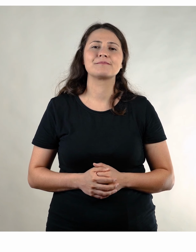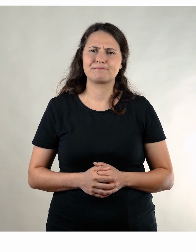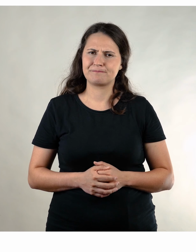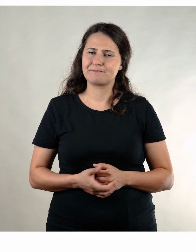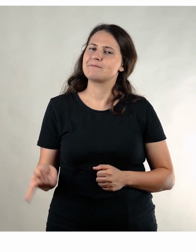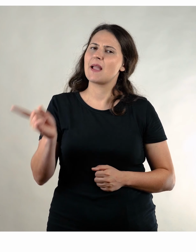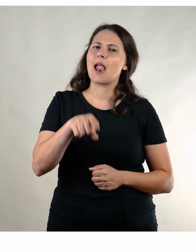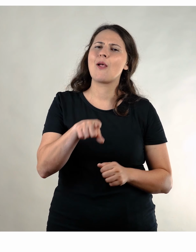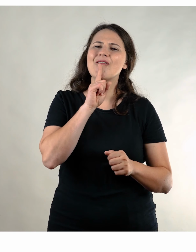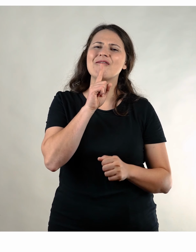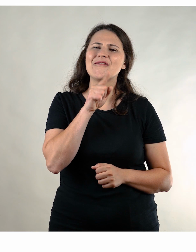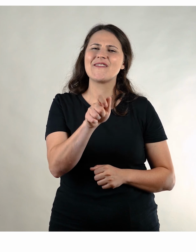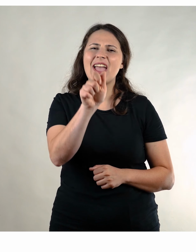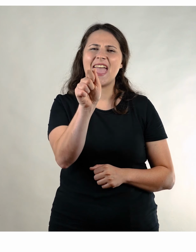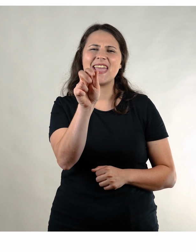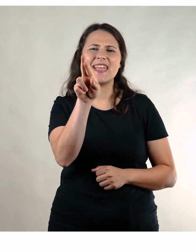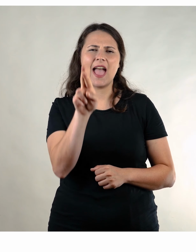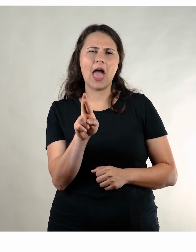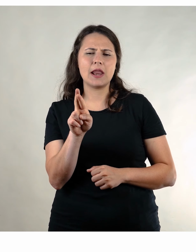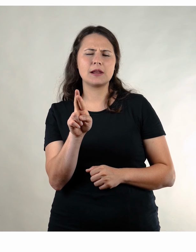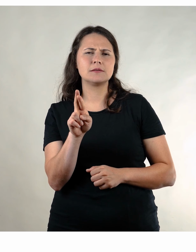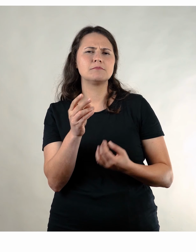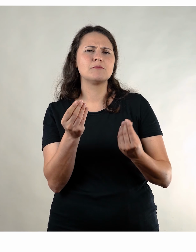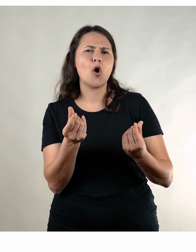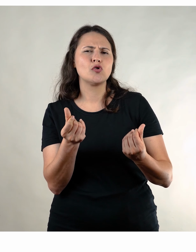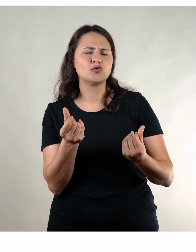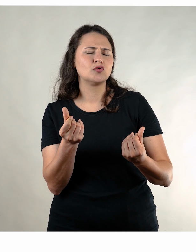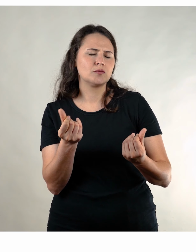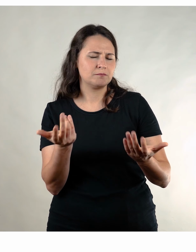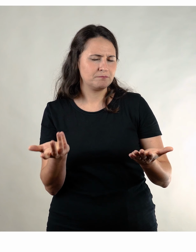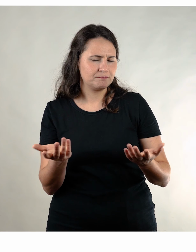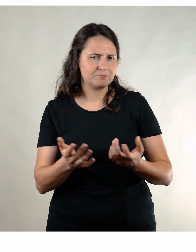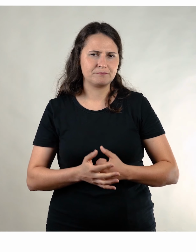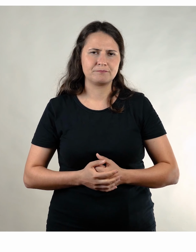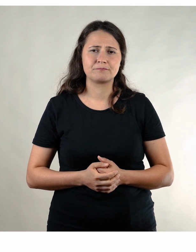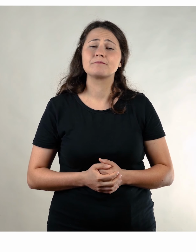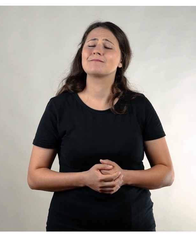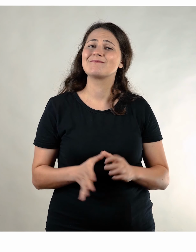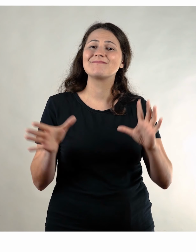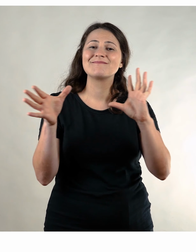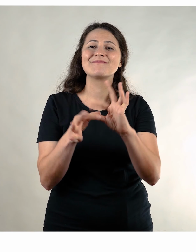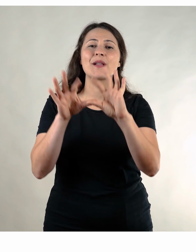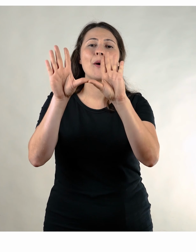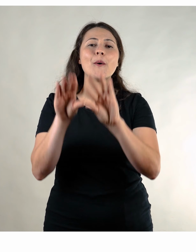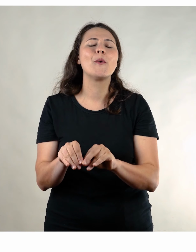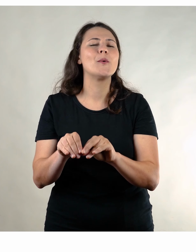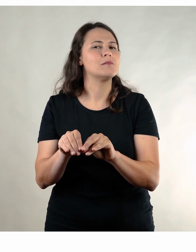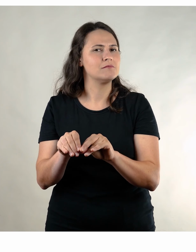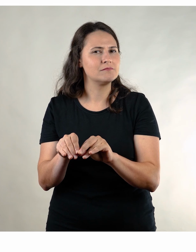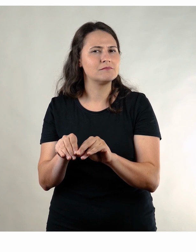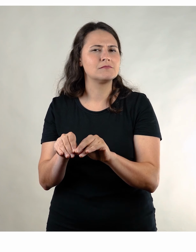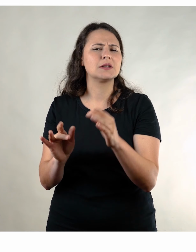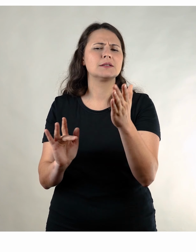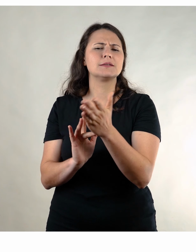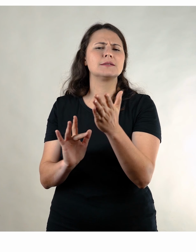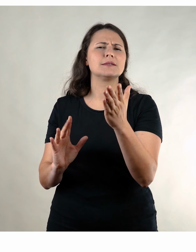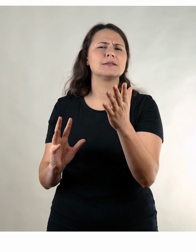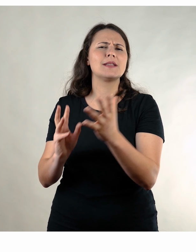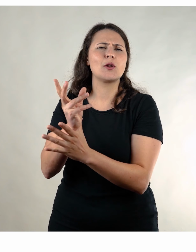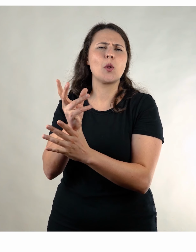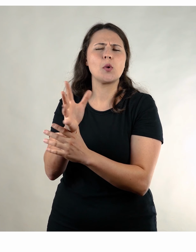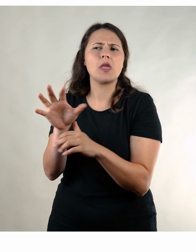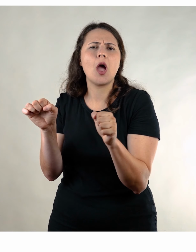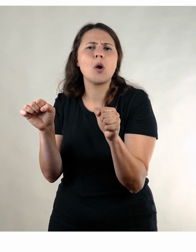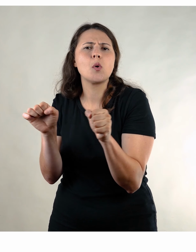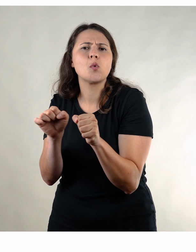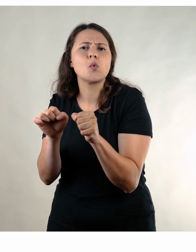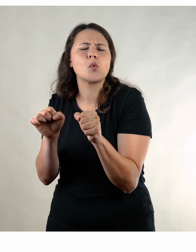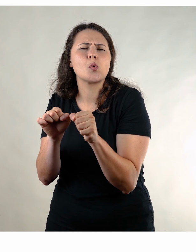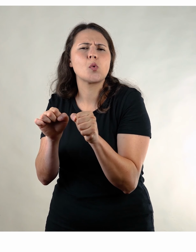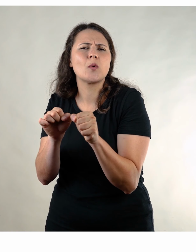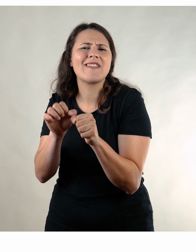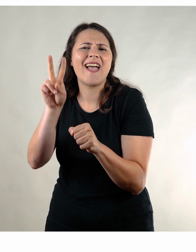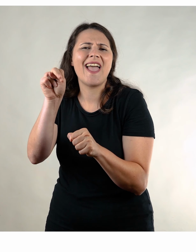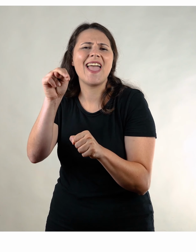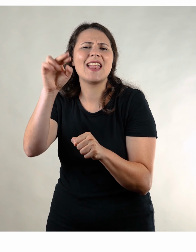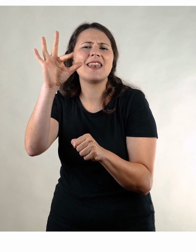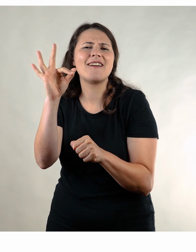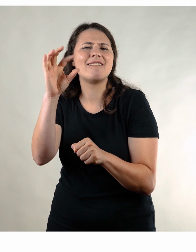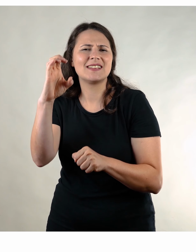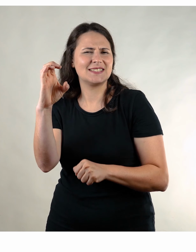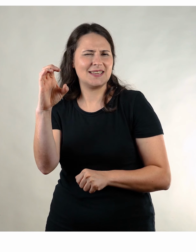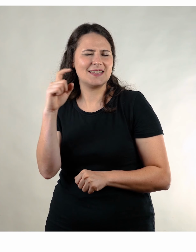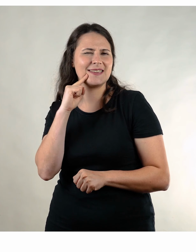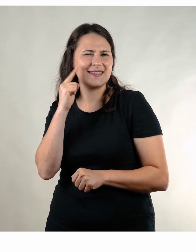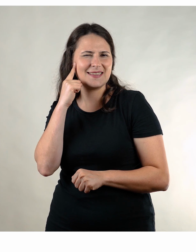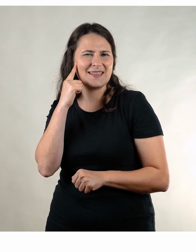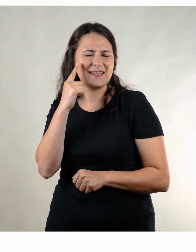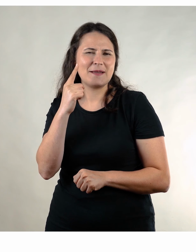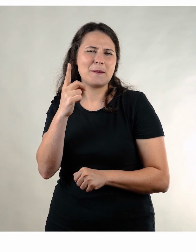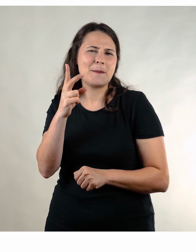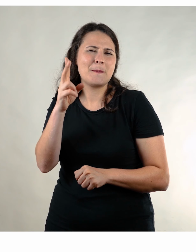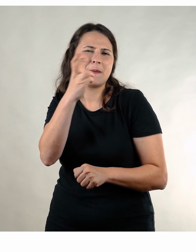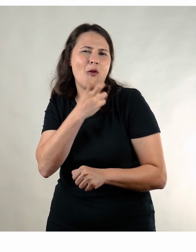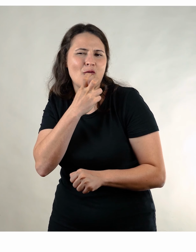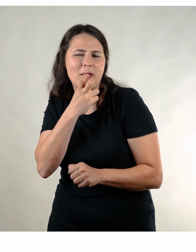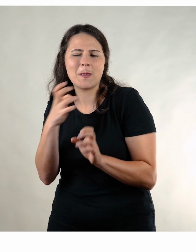Μια άλλη χρήση της επαυξημένης πραγματικότητας σχετίζεται με την τεχνολογία μετάδοσης πληροφοριών σε κοντινή απόσταση.